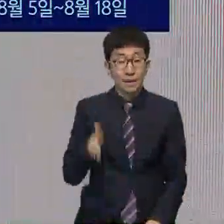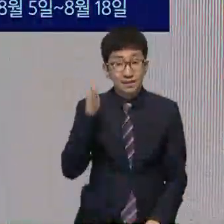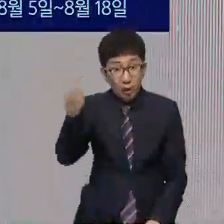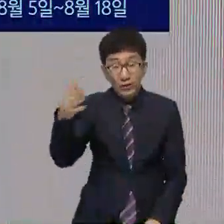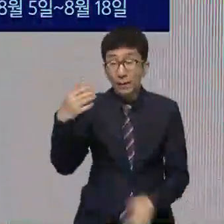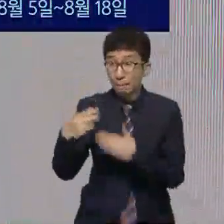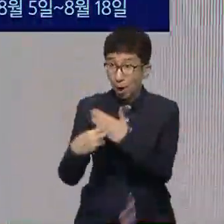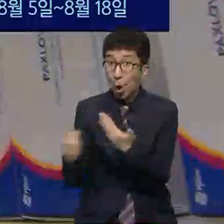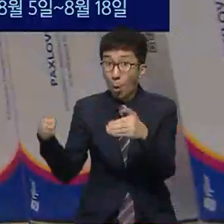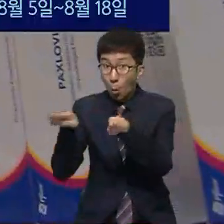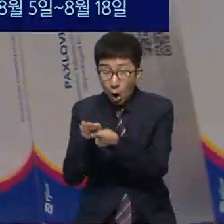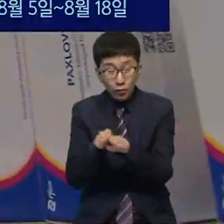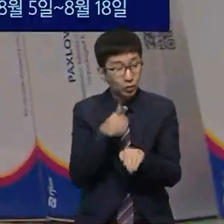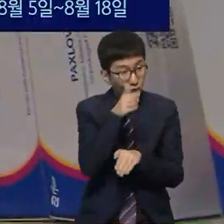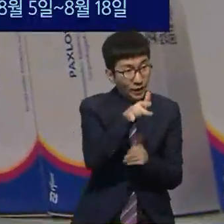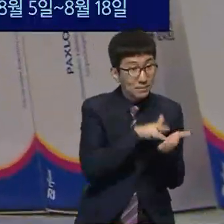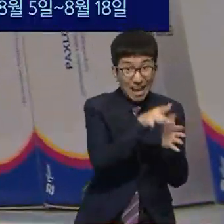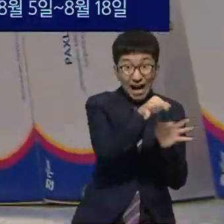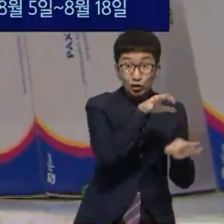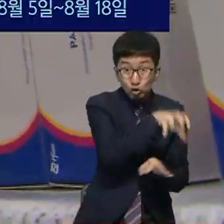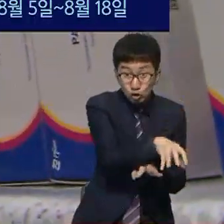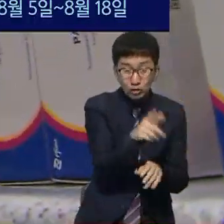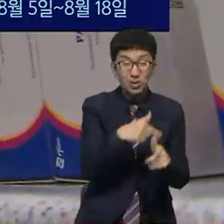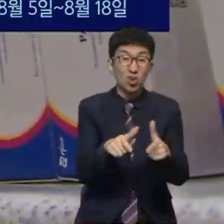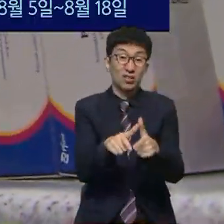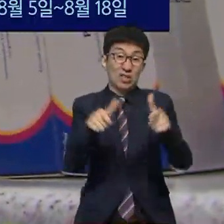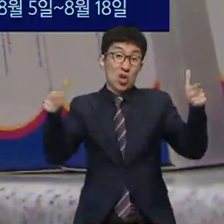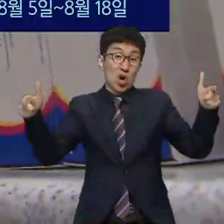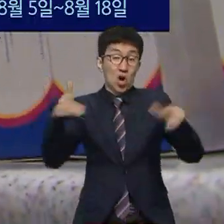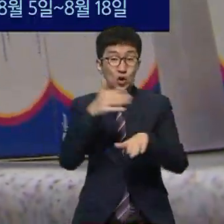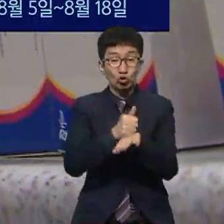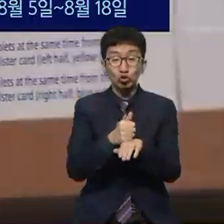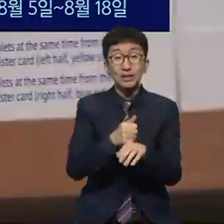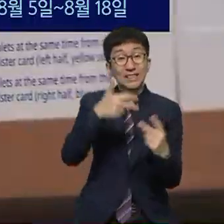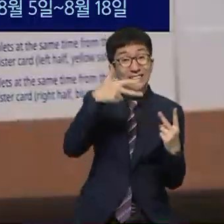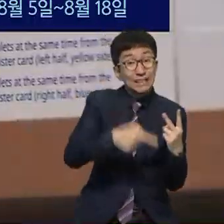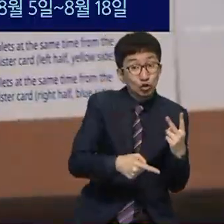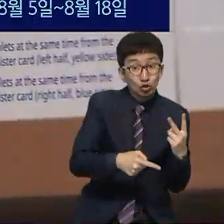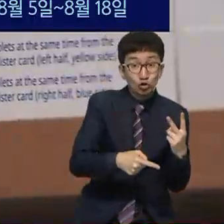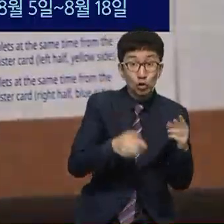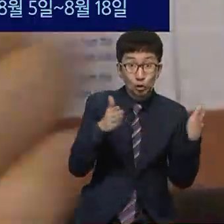2주간 먹는 치료제 처방 건수는 그 직전 2주보다 2배 넘게 늘었습니다.